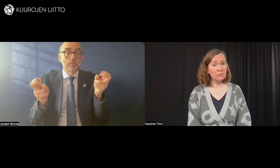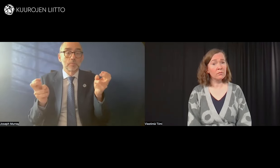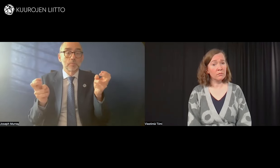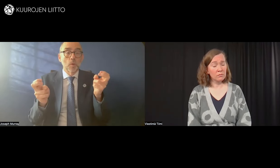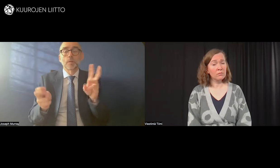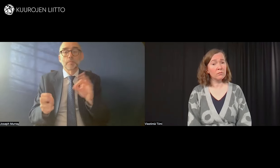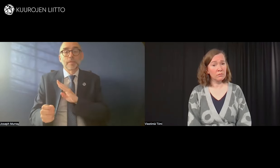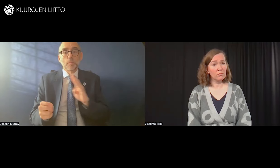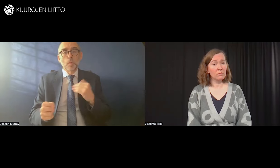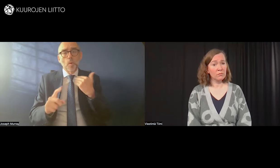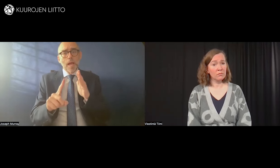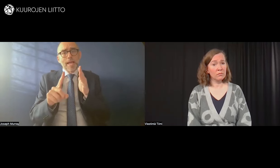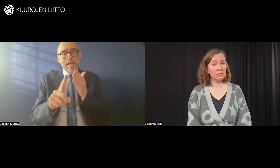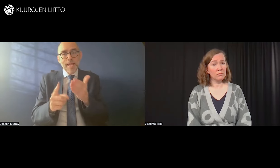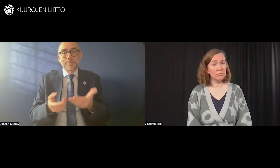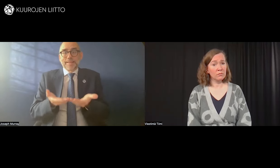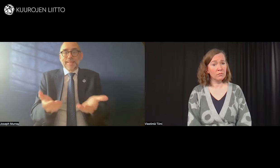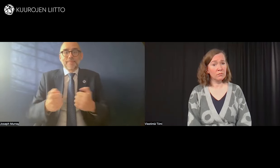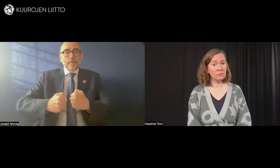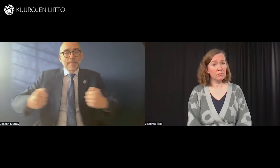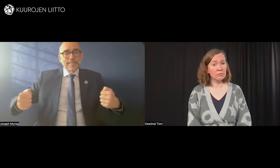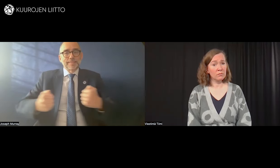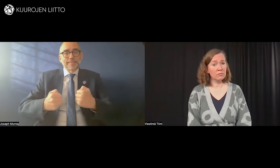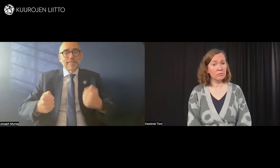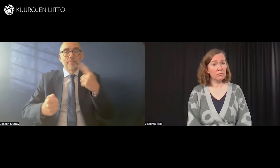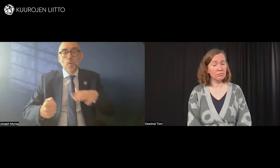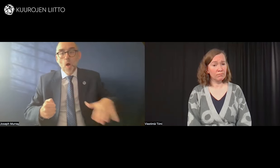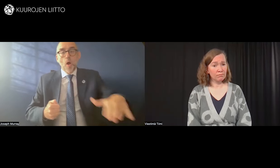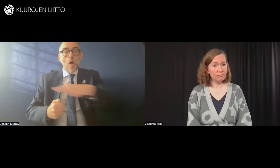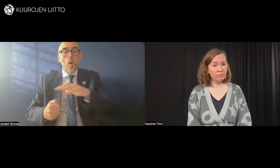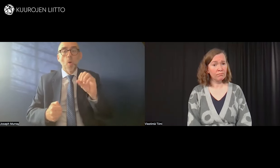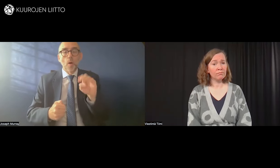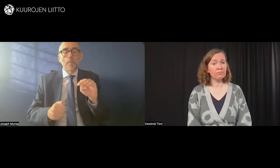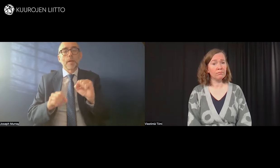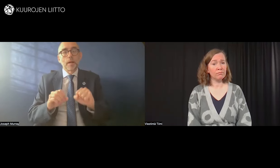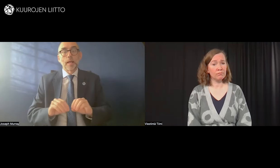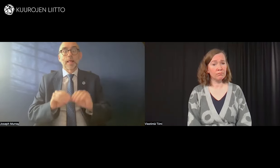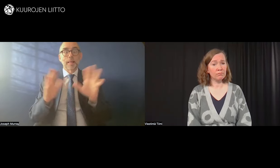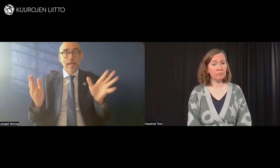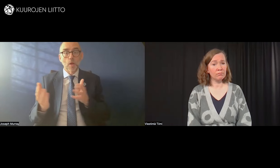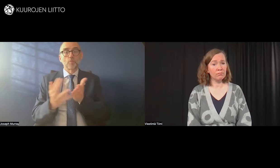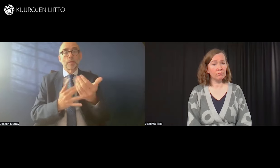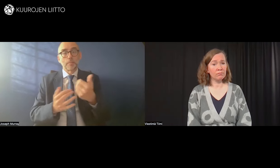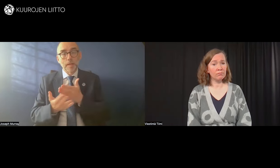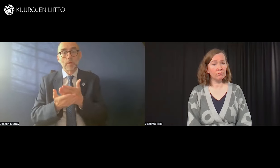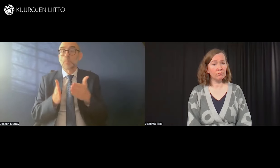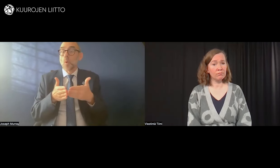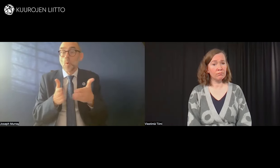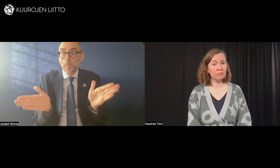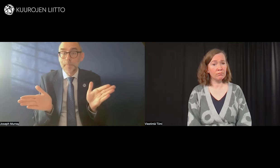n hallitus haluaa tarjota kaikille jäsenmaille tilan läpinäkyvyydelle ja avoimelle keskustelulle.